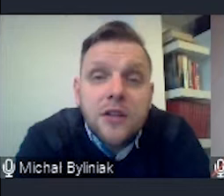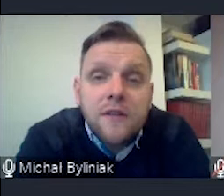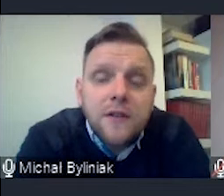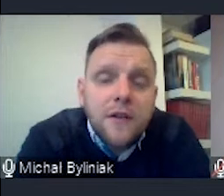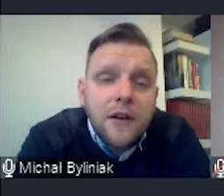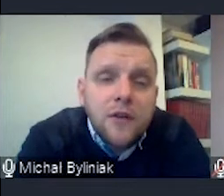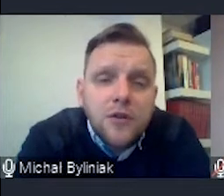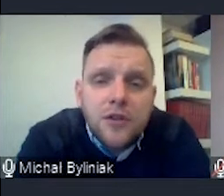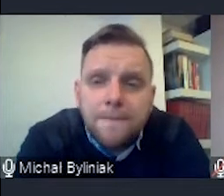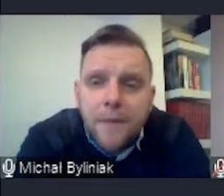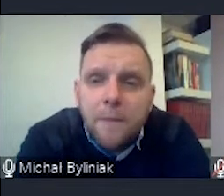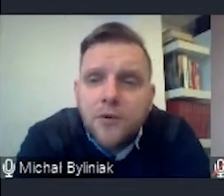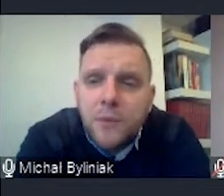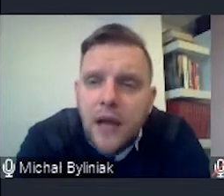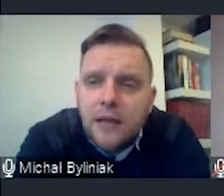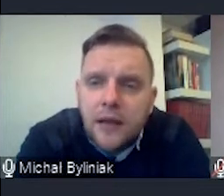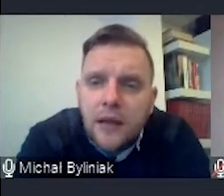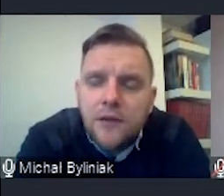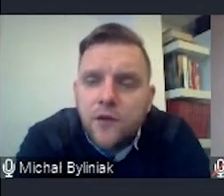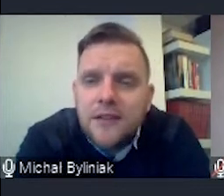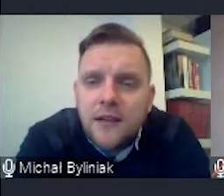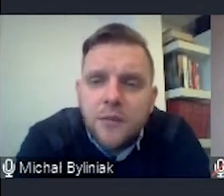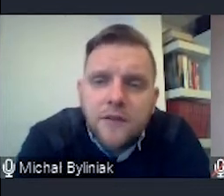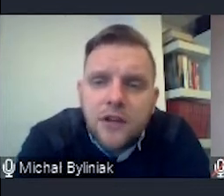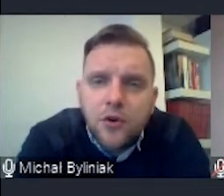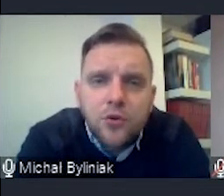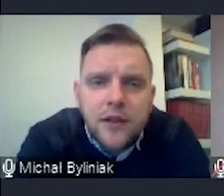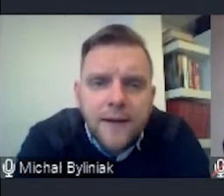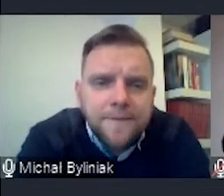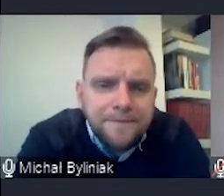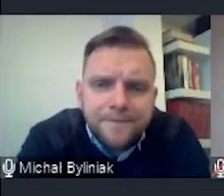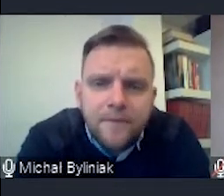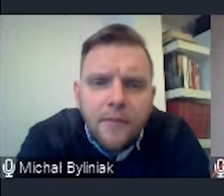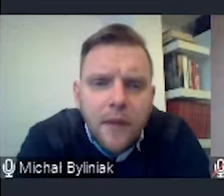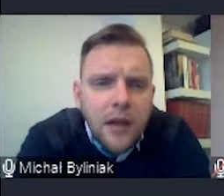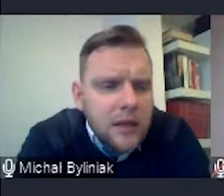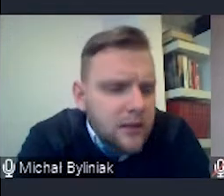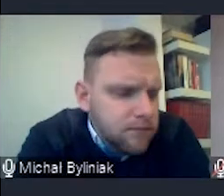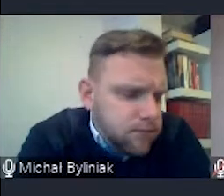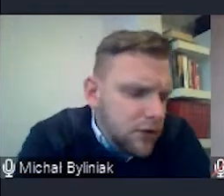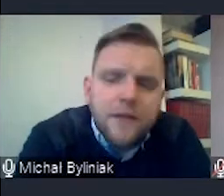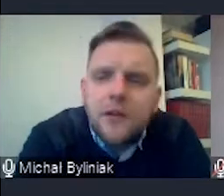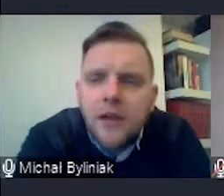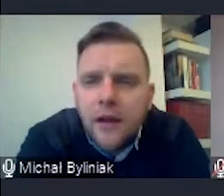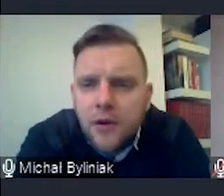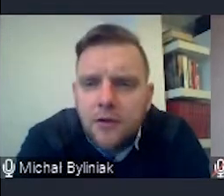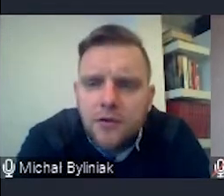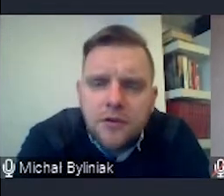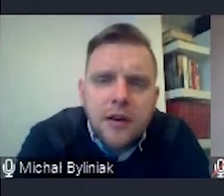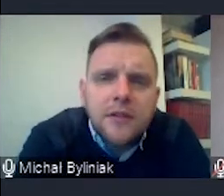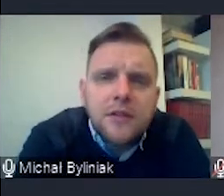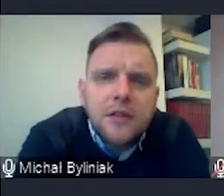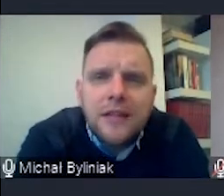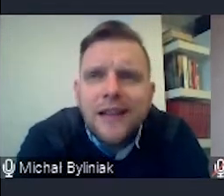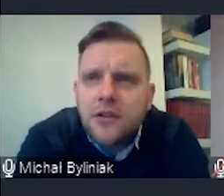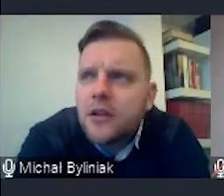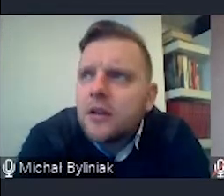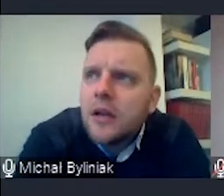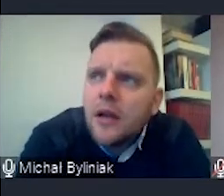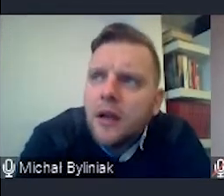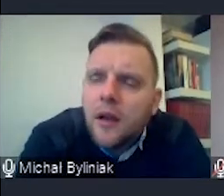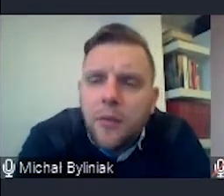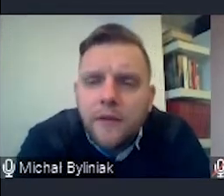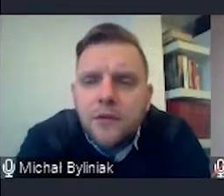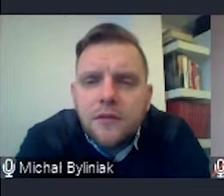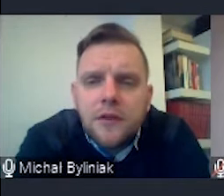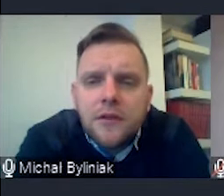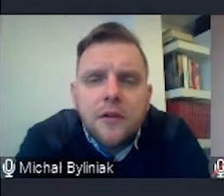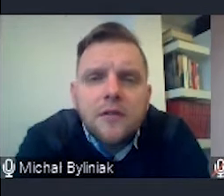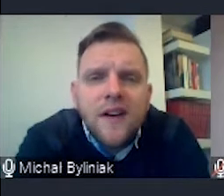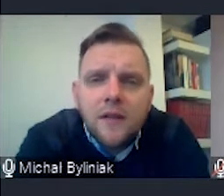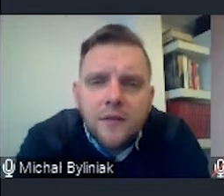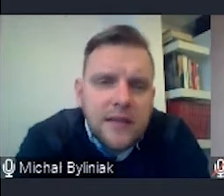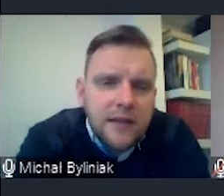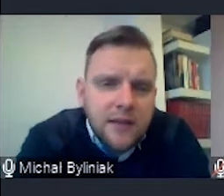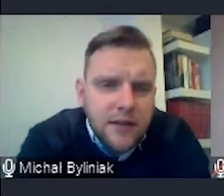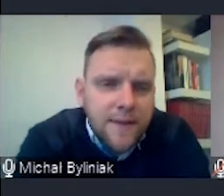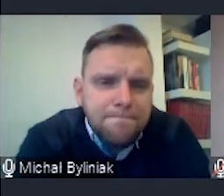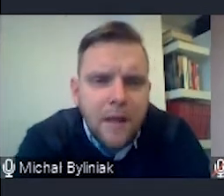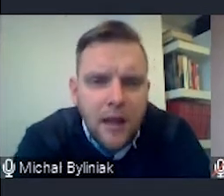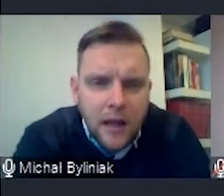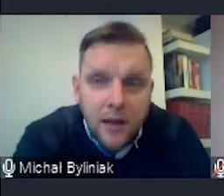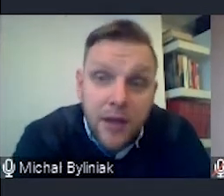Wytyczne kwalifikowalności po zmianie 21 grudnia nie wyglądają jakoś dramatycznie inaczej. Pojawiły się w nich tylko 2 nowe zagadnienia.